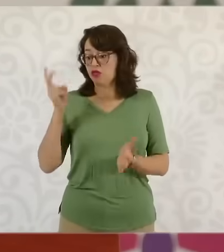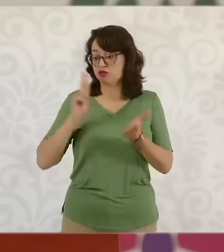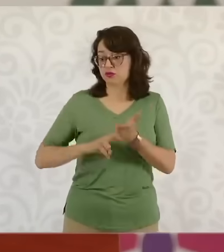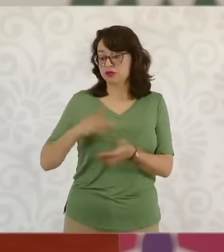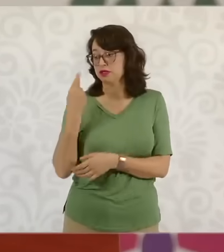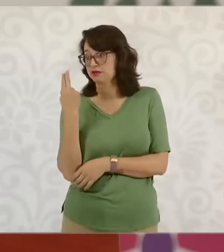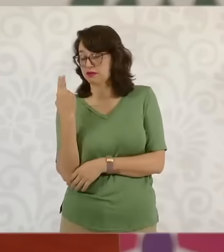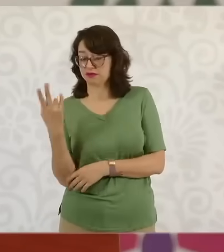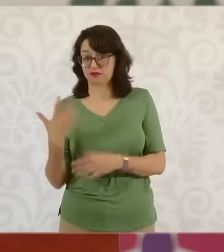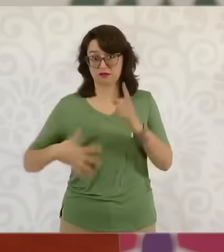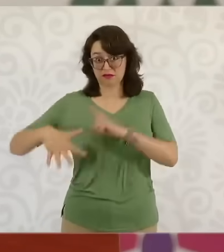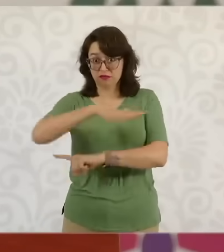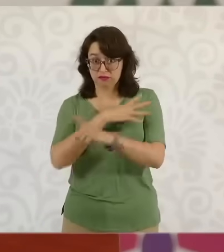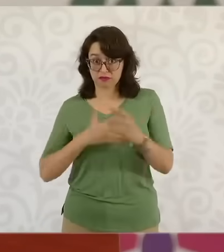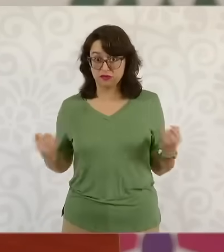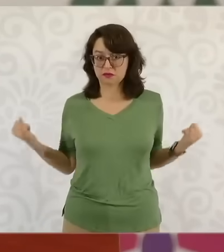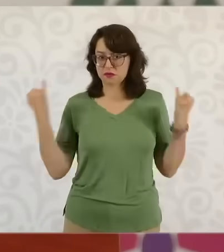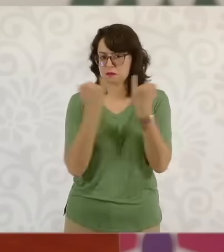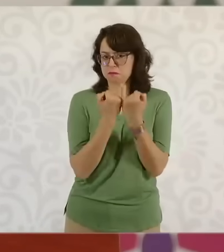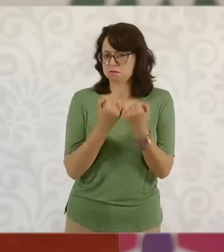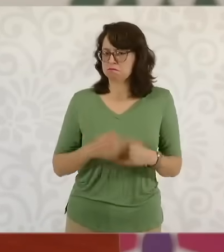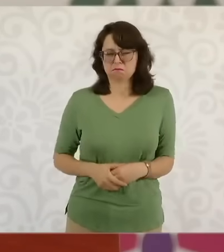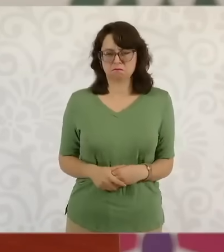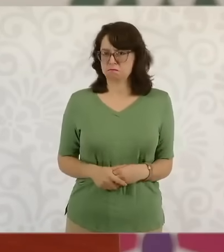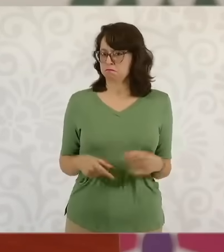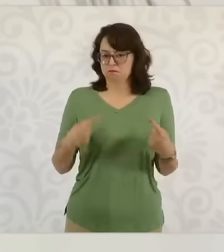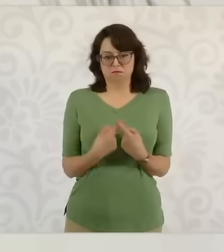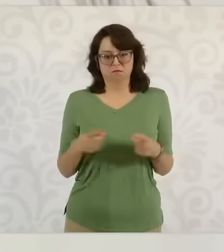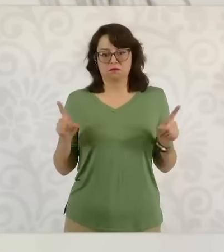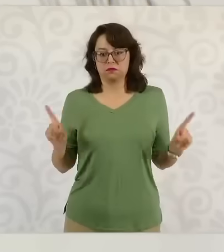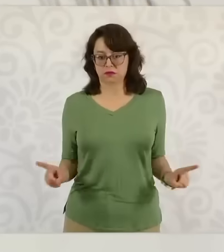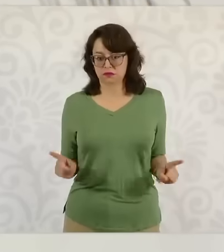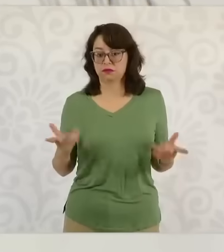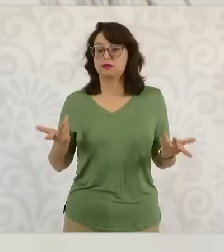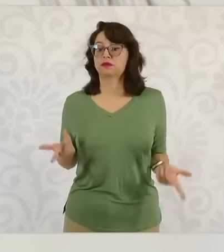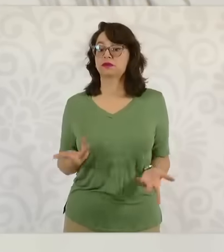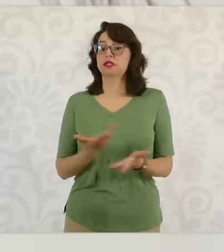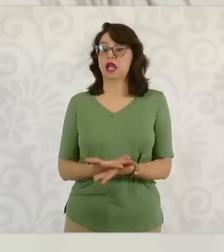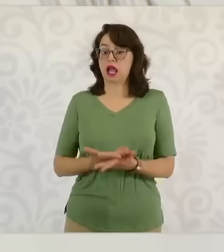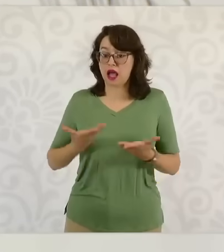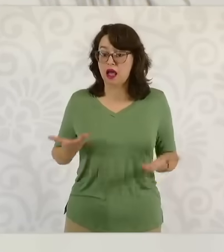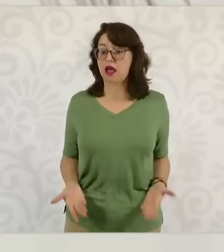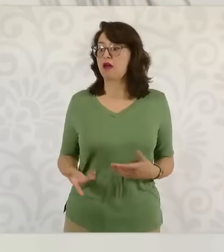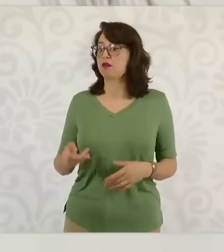para el Bienestar que a todos los que están con cuentas individuales les da una pensión digna